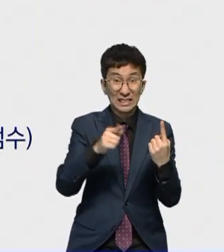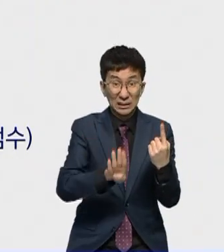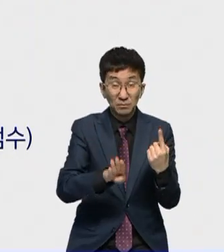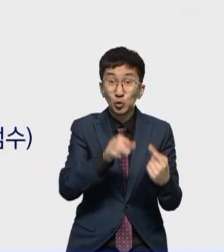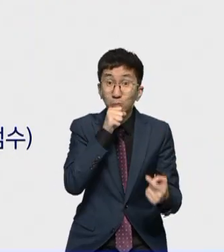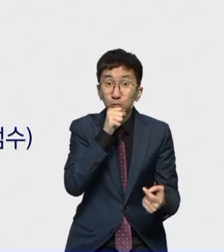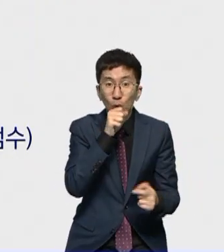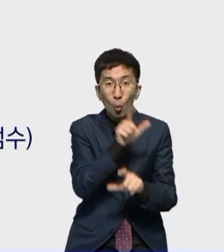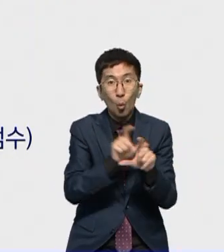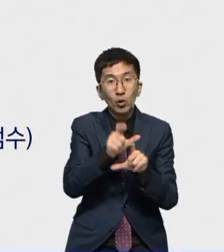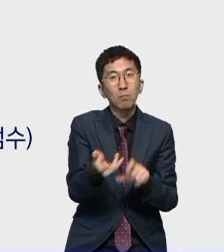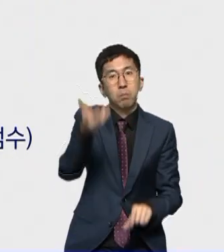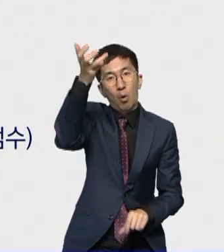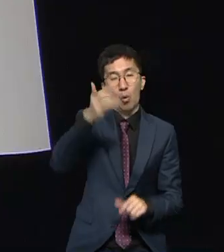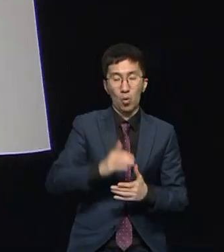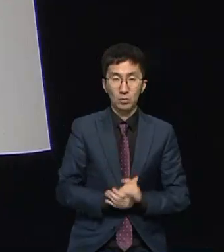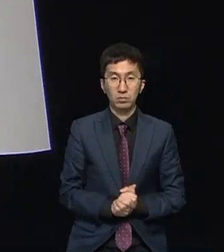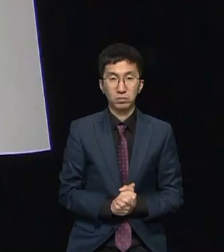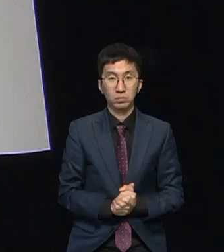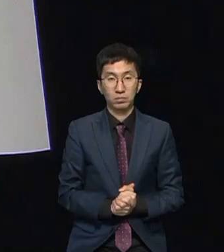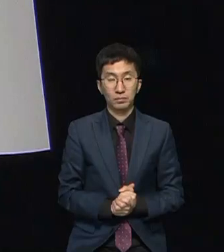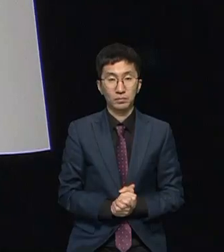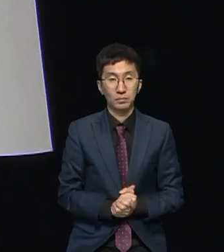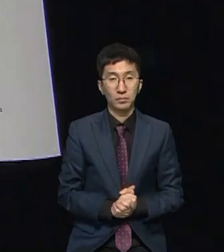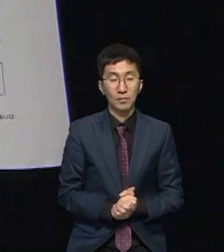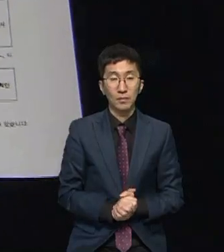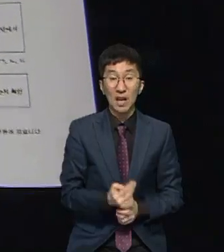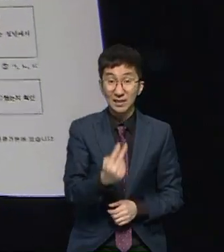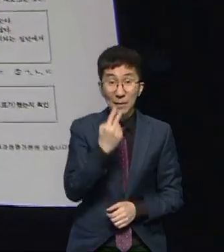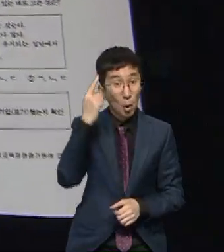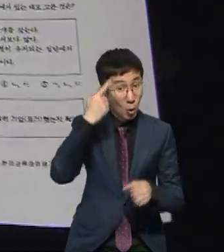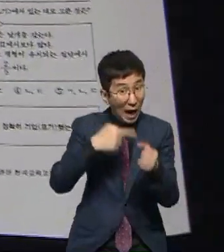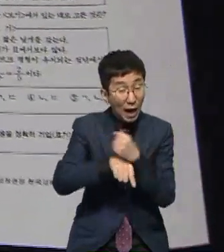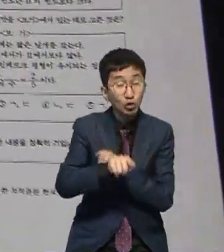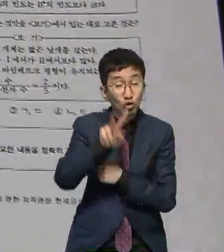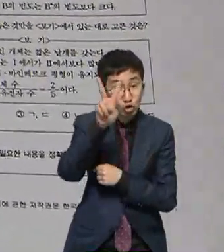높아졌습니다. 생명과학2 응시생은 서울대나 의대,